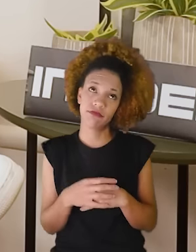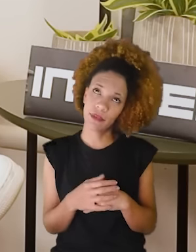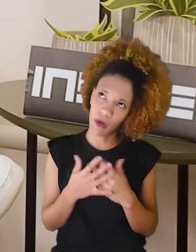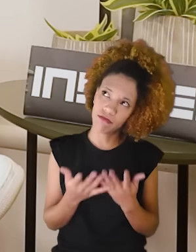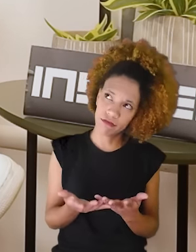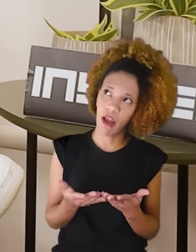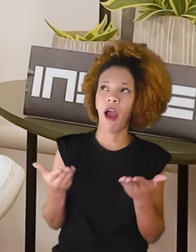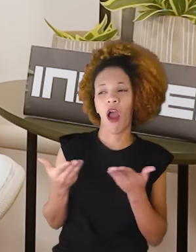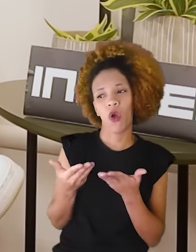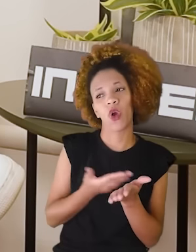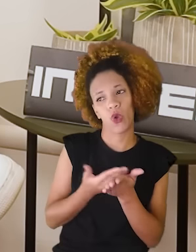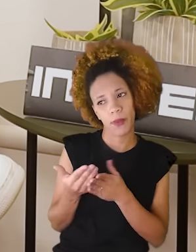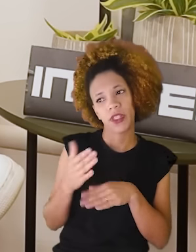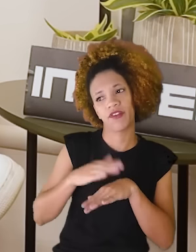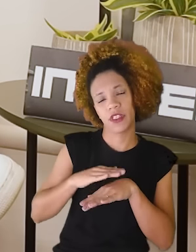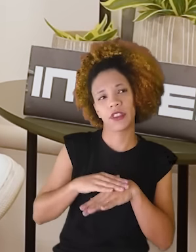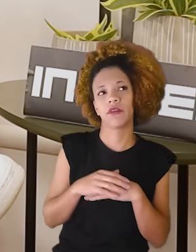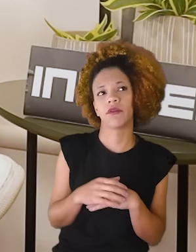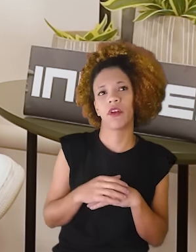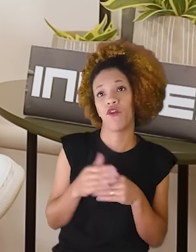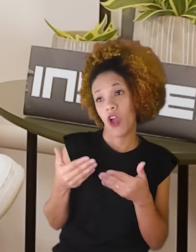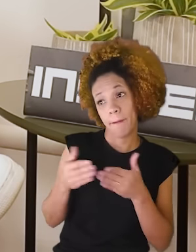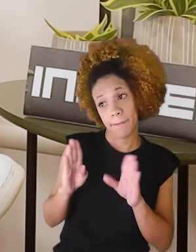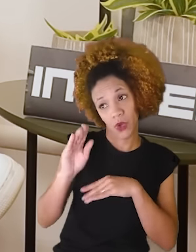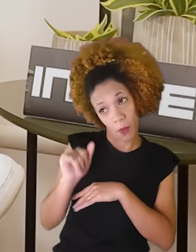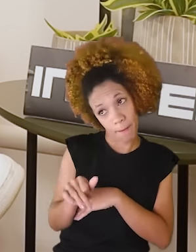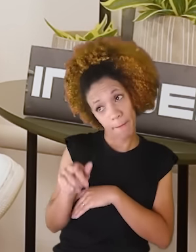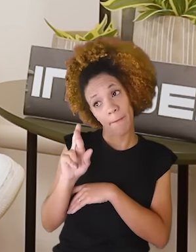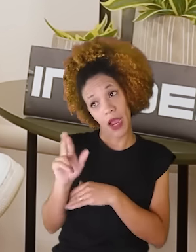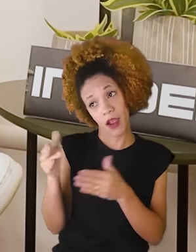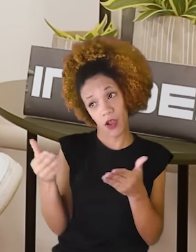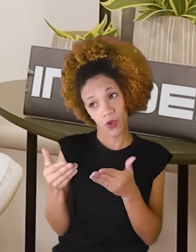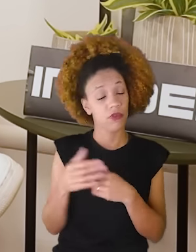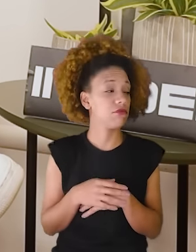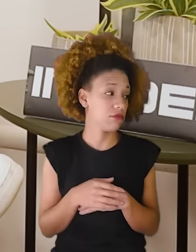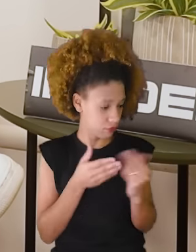a agora eu tô começando a fazer isso vou abrir um bar tô abrindo um bar agora ah fala do bar